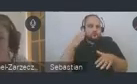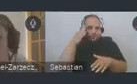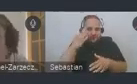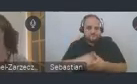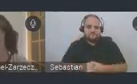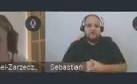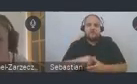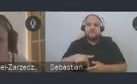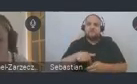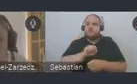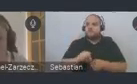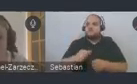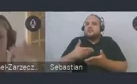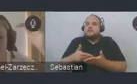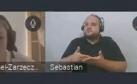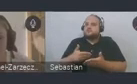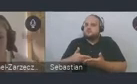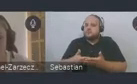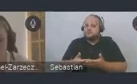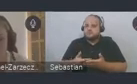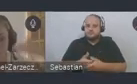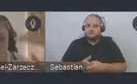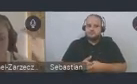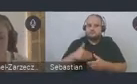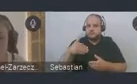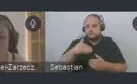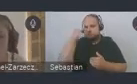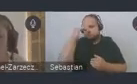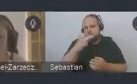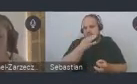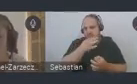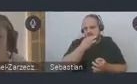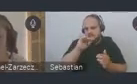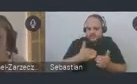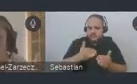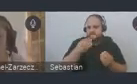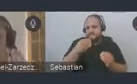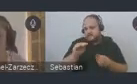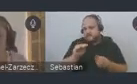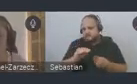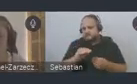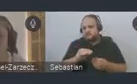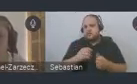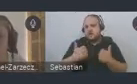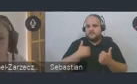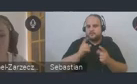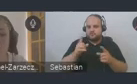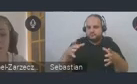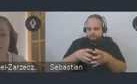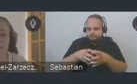"Jestem tu dzisiaj, ponieważ..." Tych pytań może być mniej, jeżeli mamy dużo uczestników i chcemy, żeby była rundka krótsza.